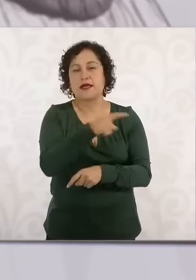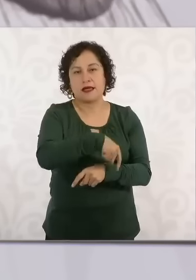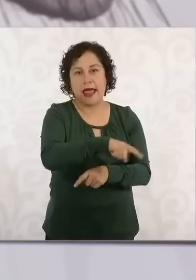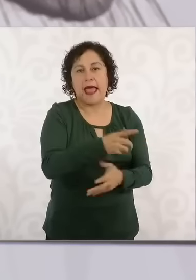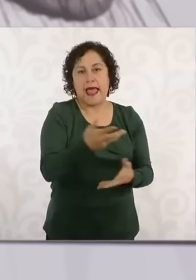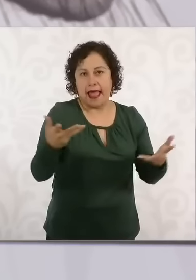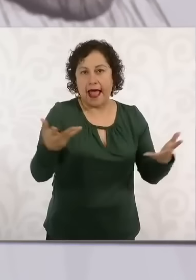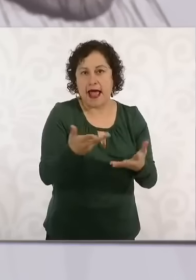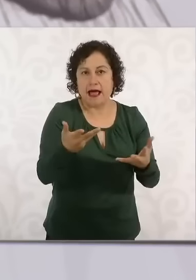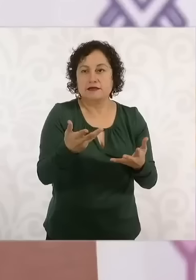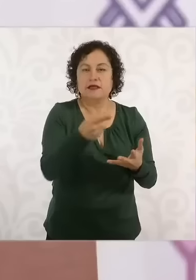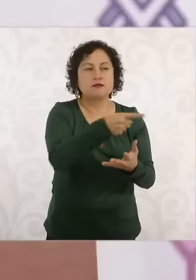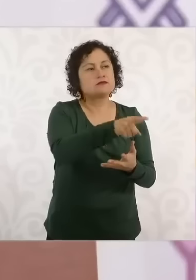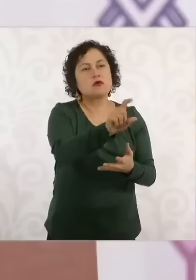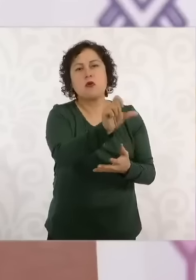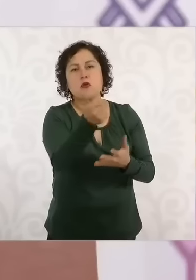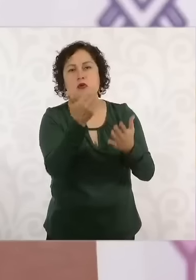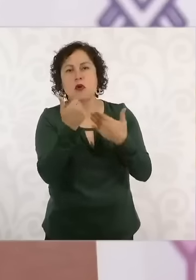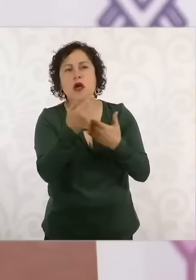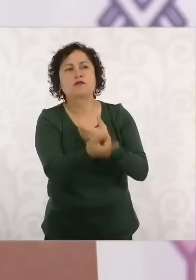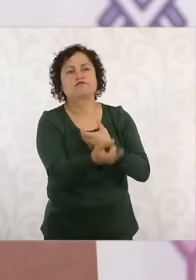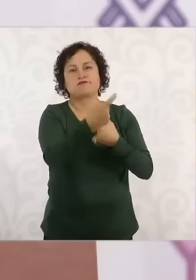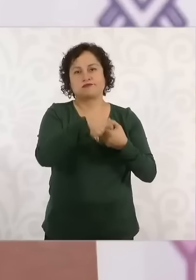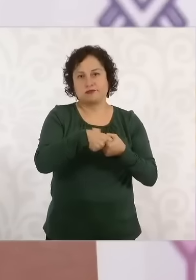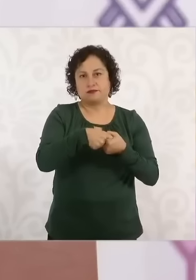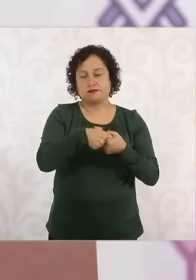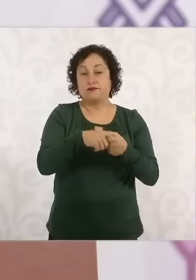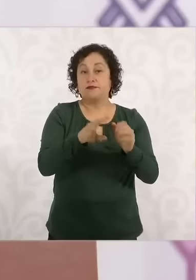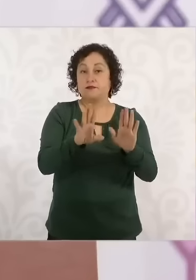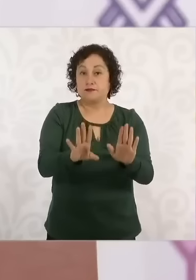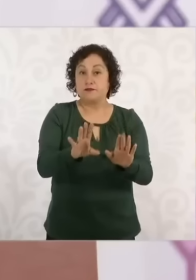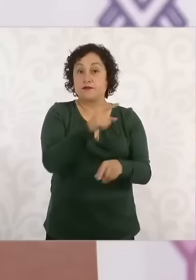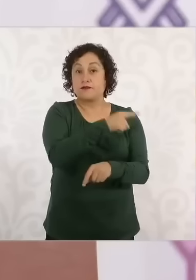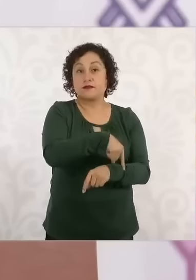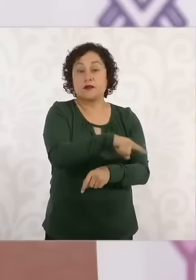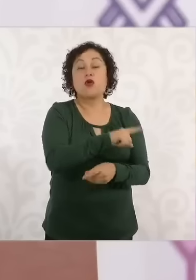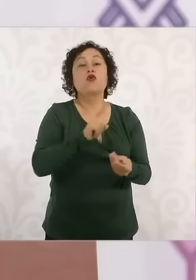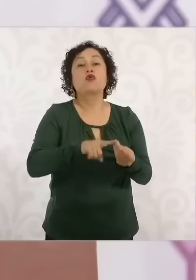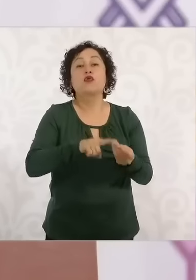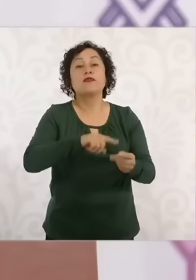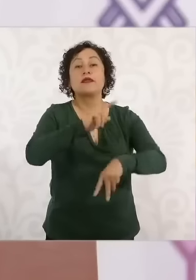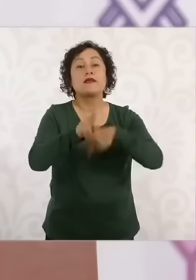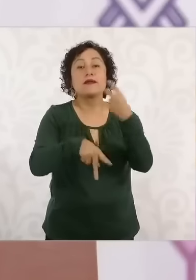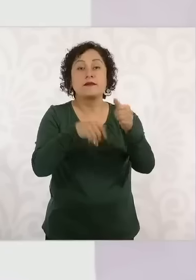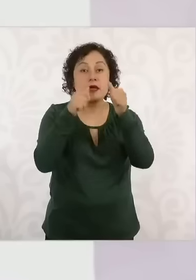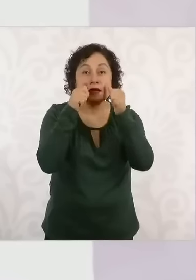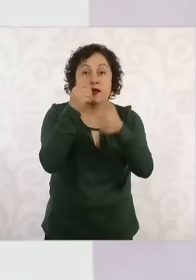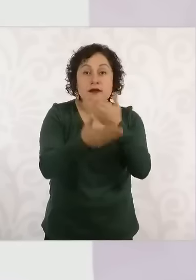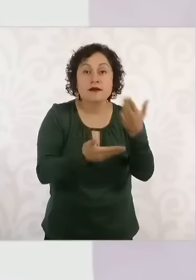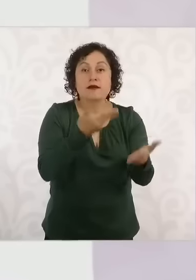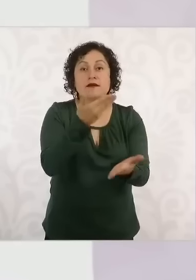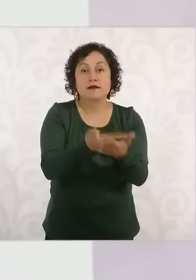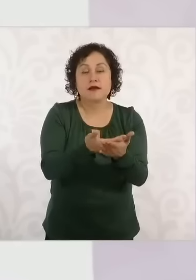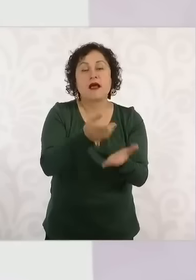se atendían en el Seguro Popular? Pues en los centros de salud y hospitales de los estados.